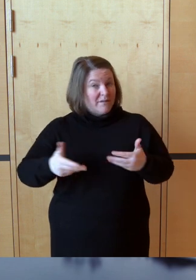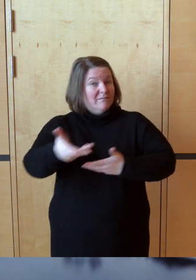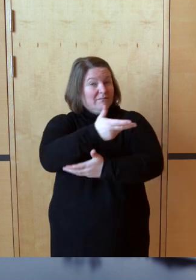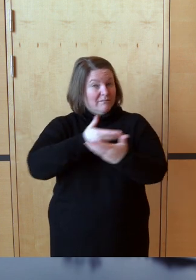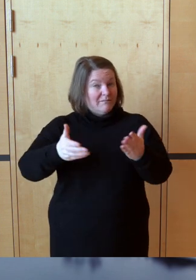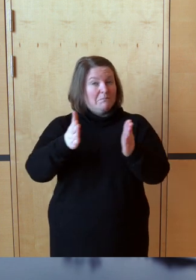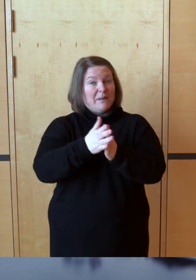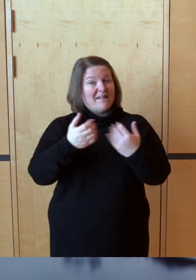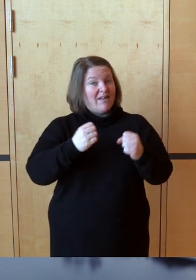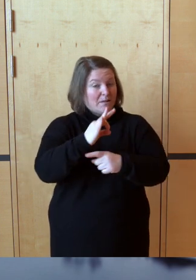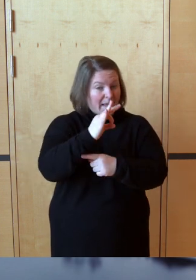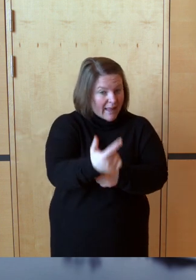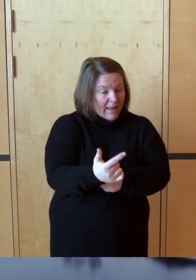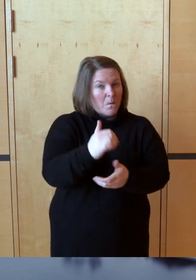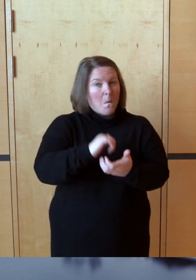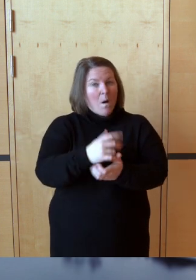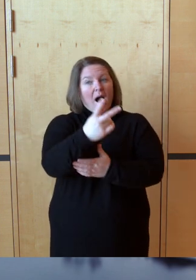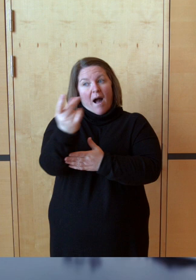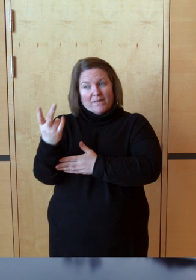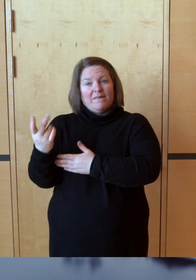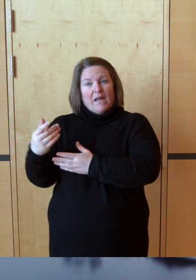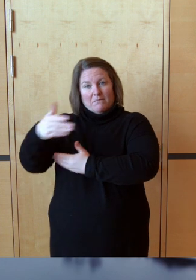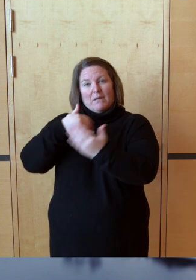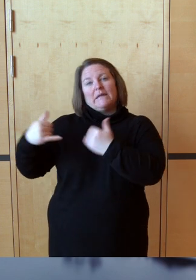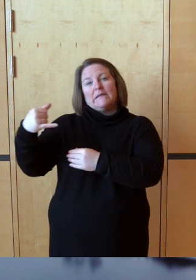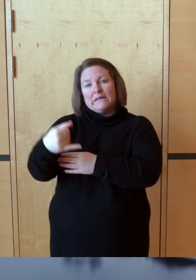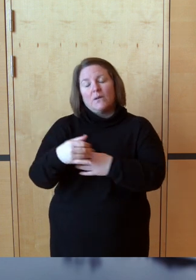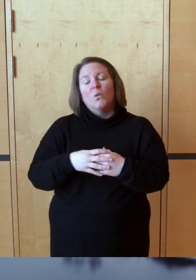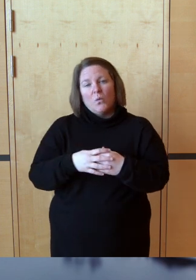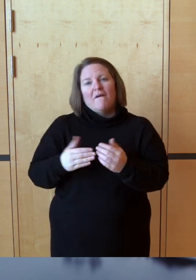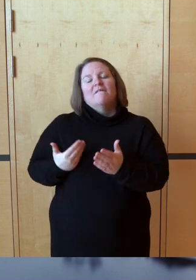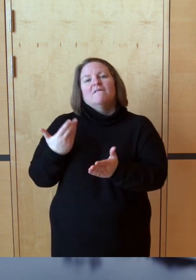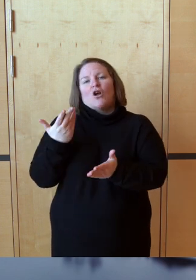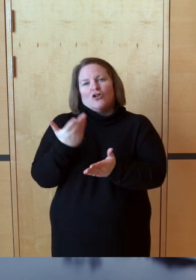Verksamhet och och andra berörda så att